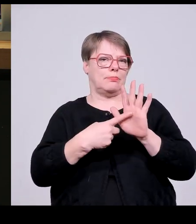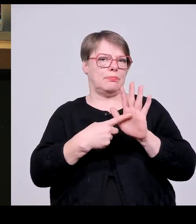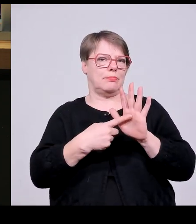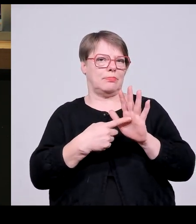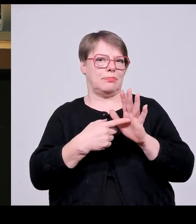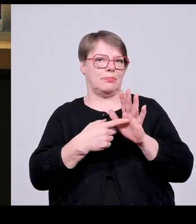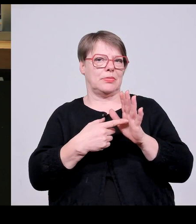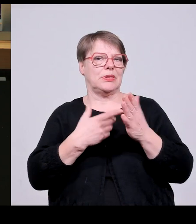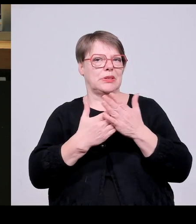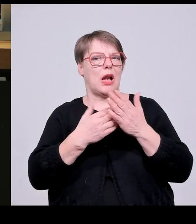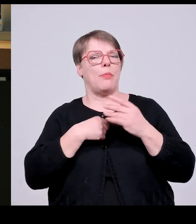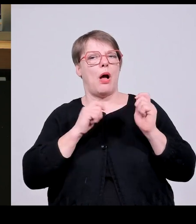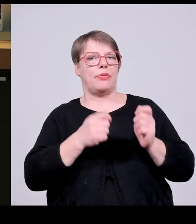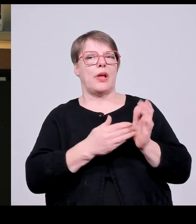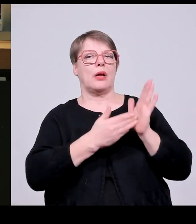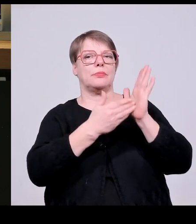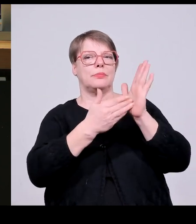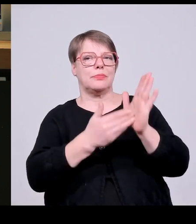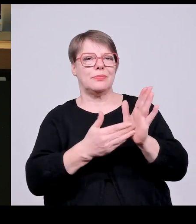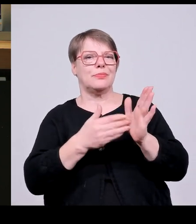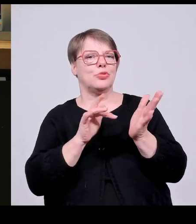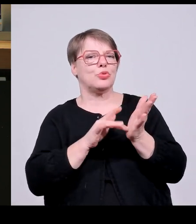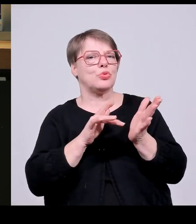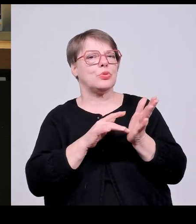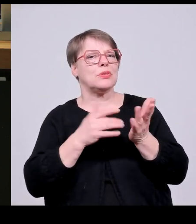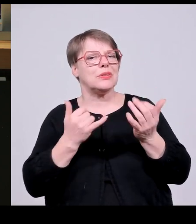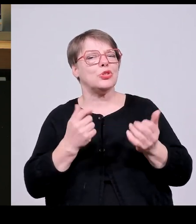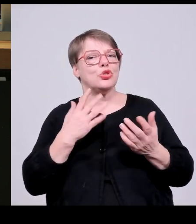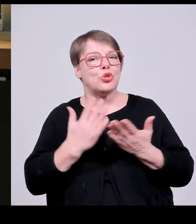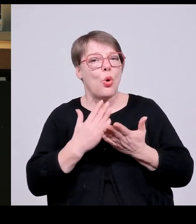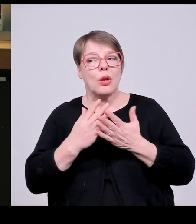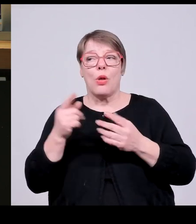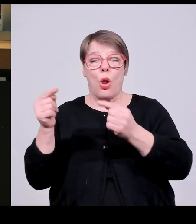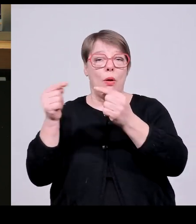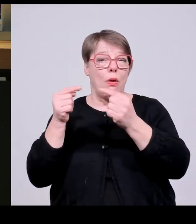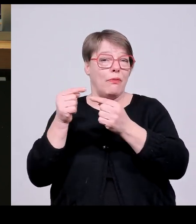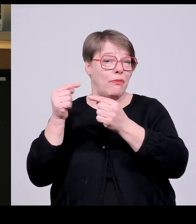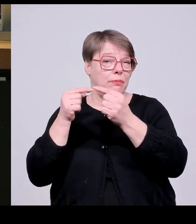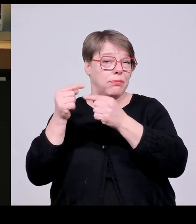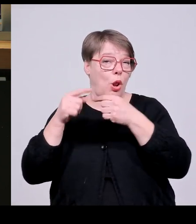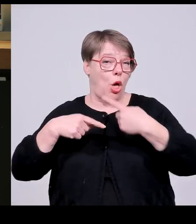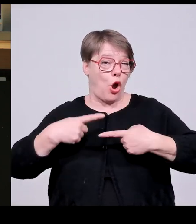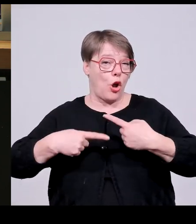Antrag zustimmen und dass wir den Mitarbeiterinnen Mitarbeitern zeigen. Wir schätzen ihre Arbeit